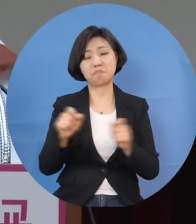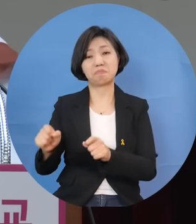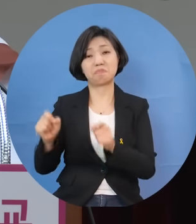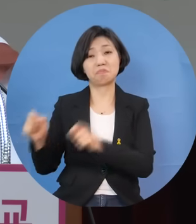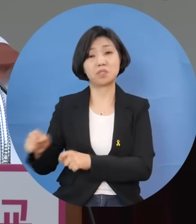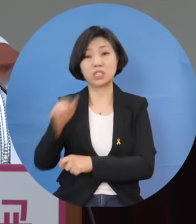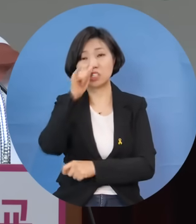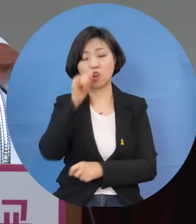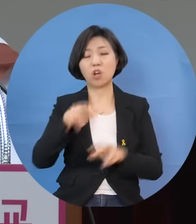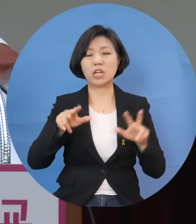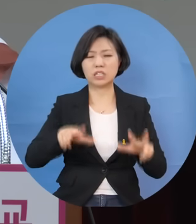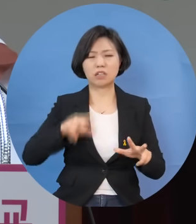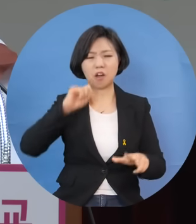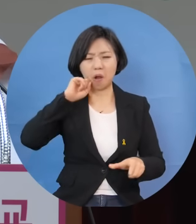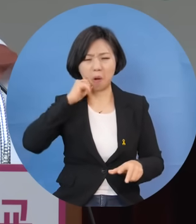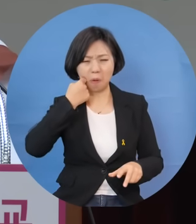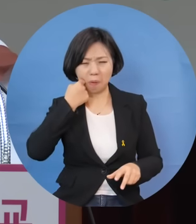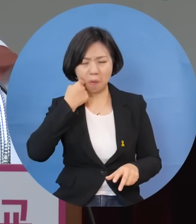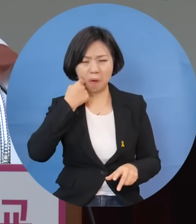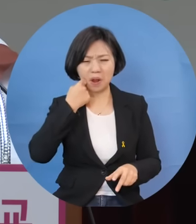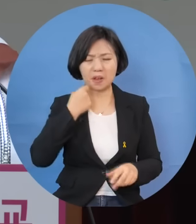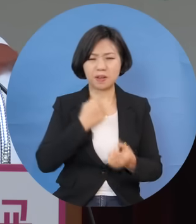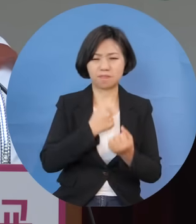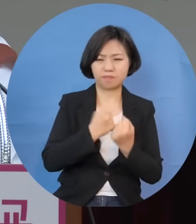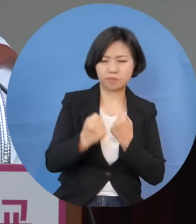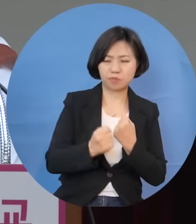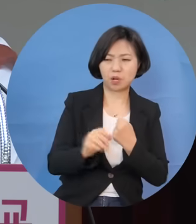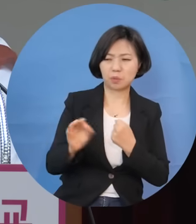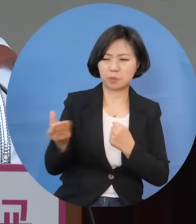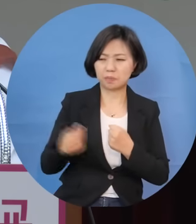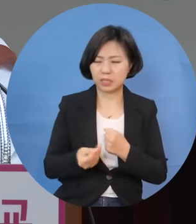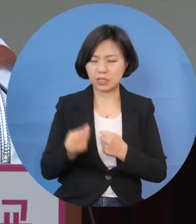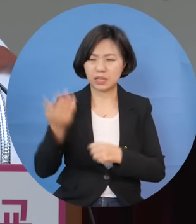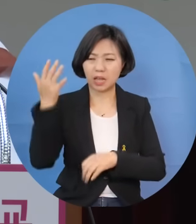지금 좀 어려움을 극복하기 위해 돈을 빌려쓰고 다음에 갚아야 되니까